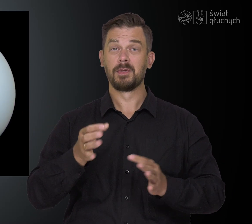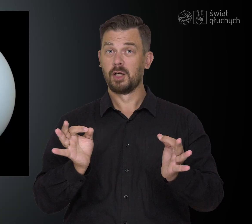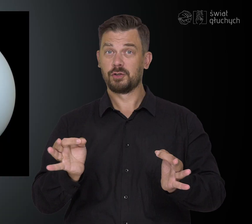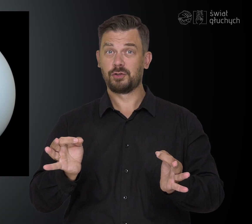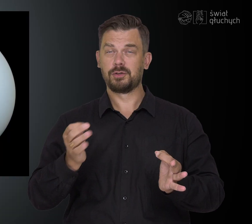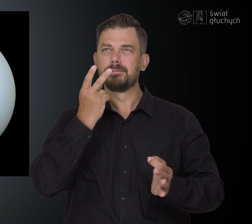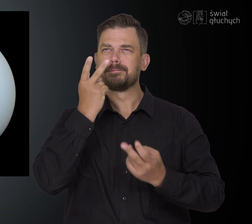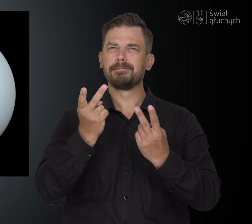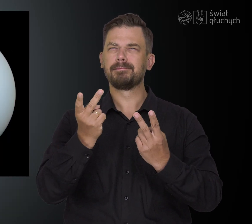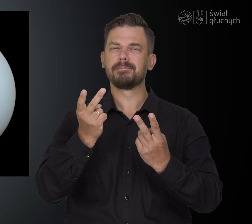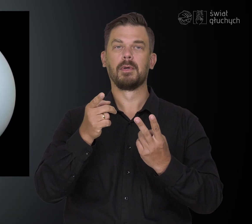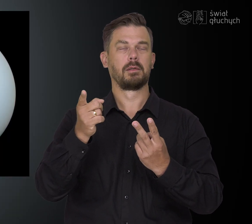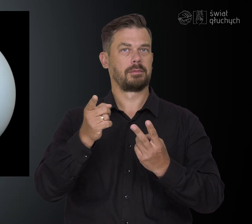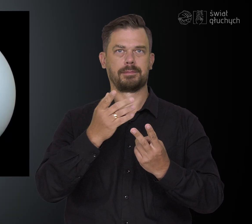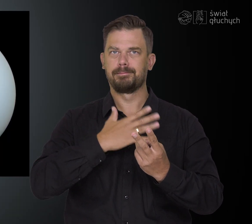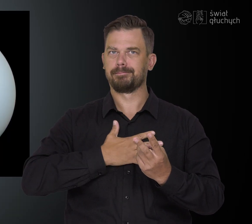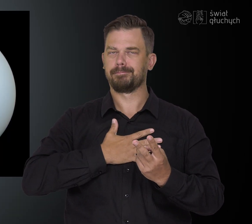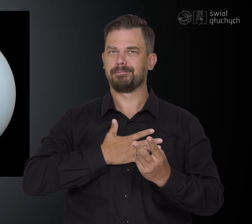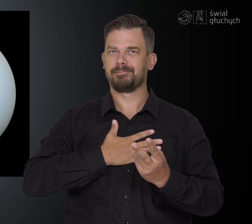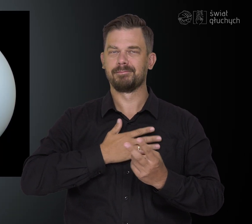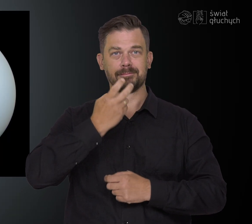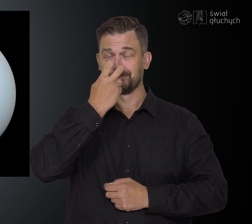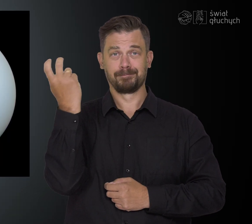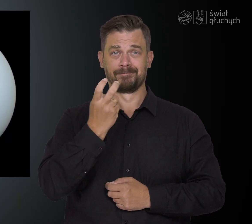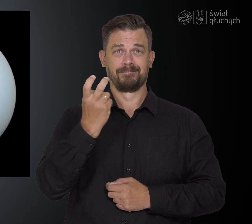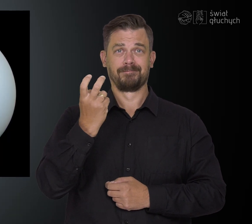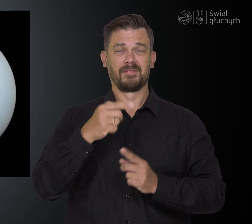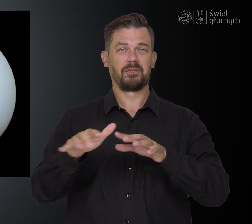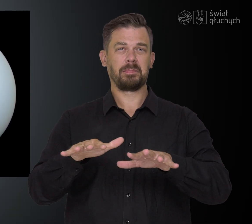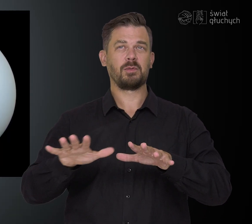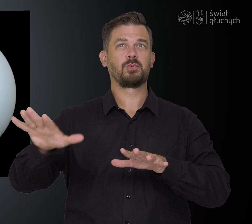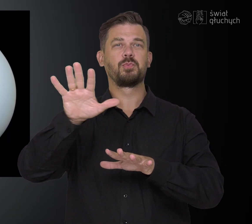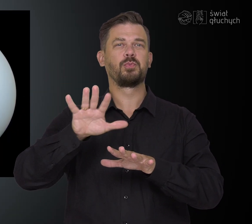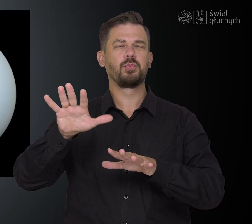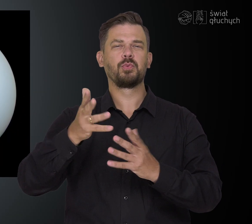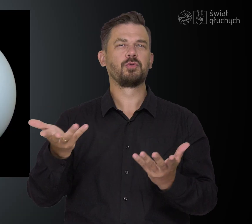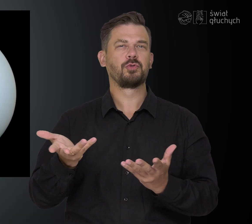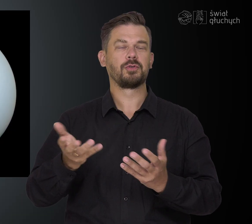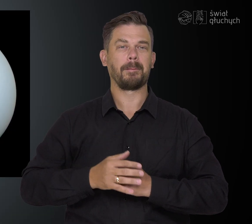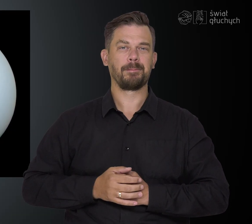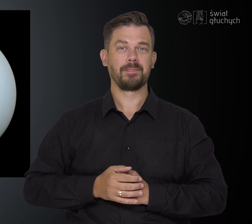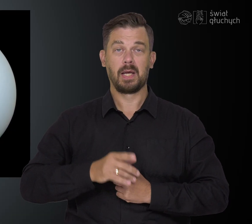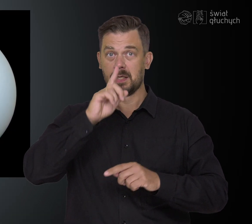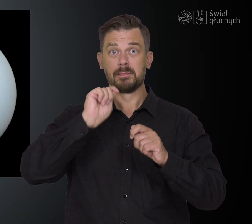Dzisiaj przyjrzymy się jednemu z najbardziej tajemniczych, a zarazem fascynujących miejsc w Układzie Słonecznnym.